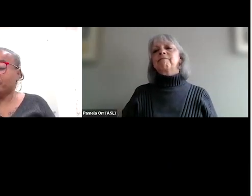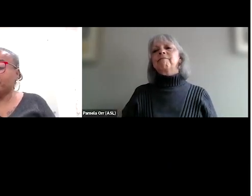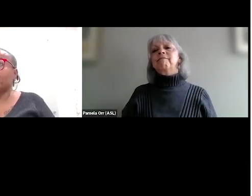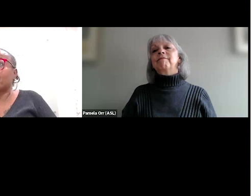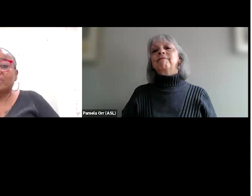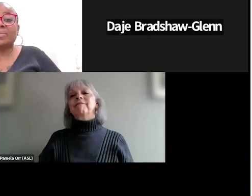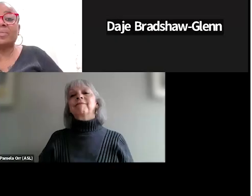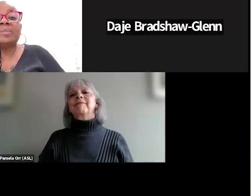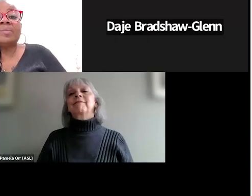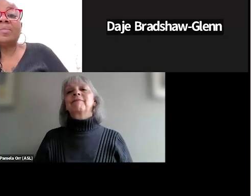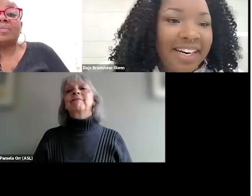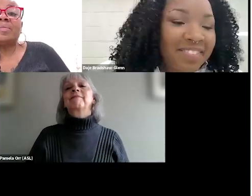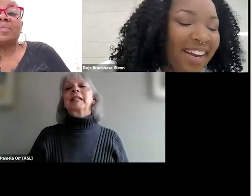Disculpen, solo bromeaba.